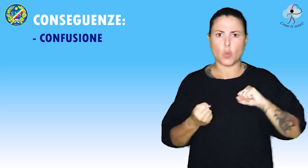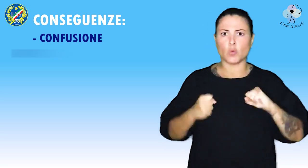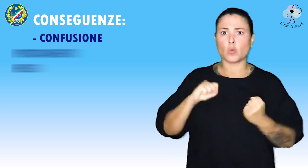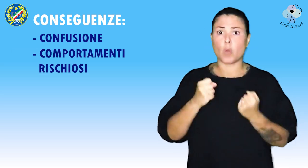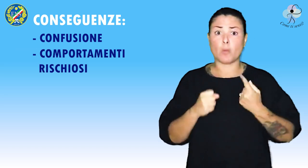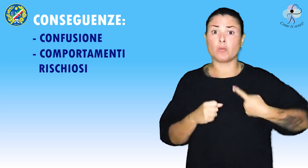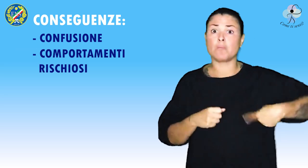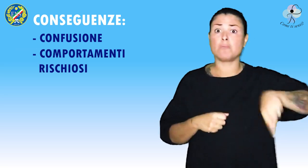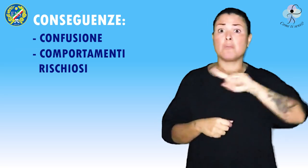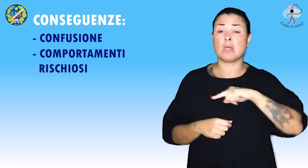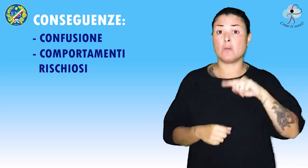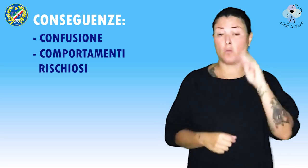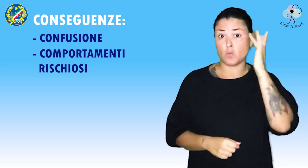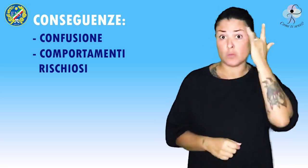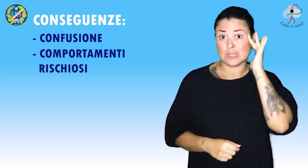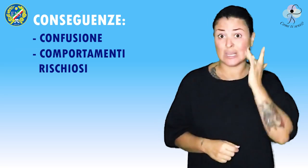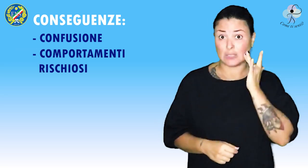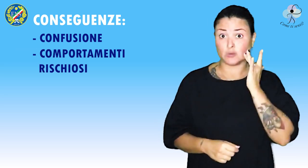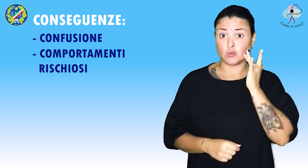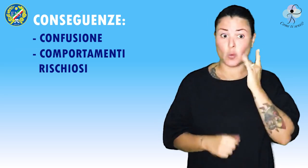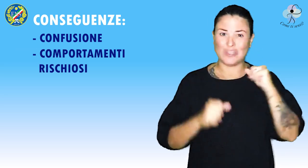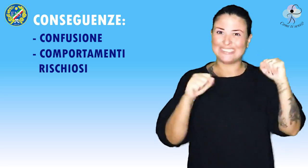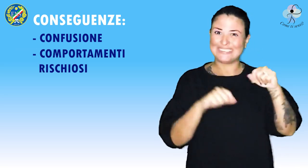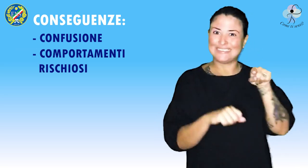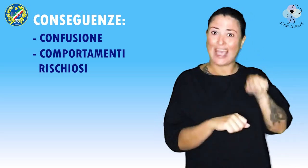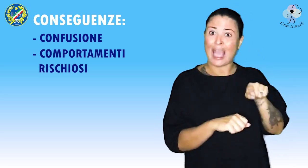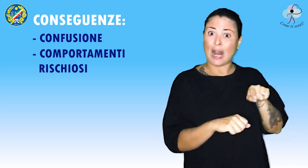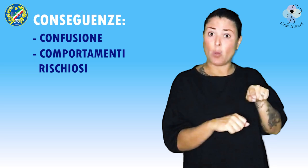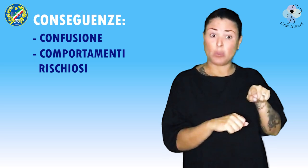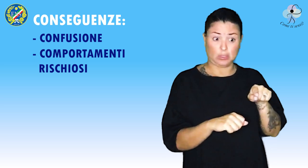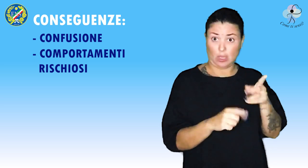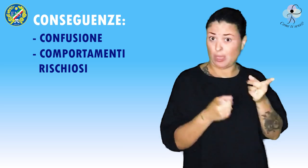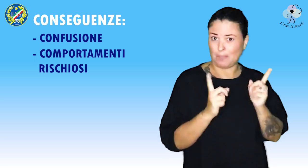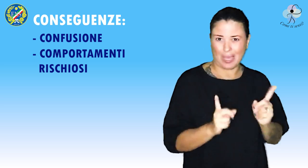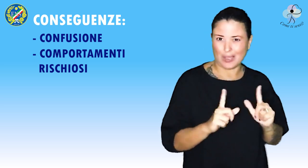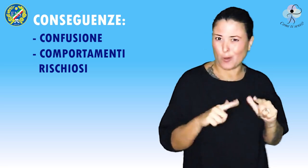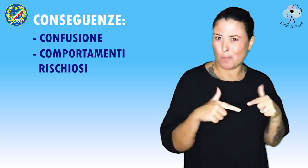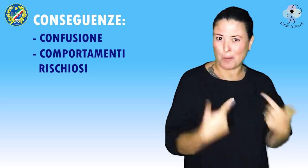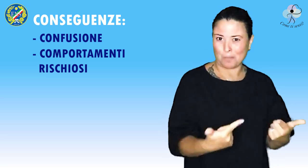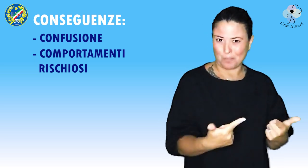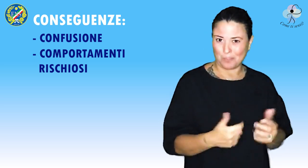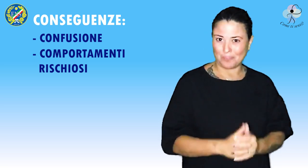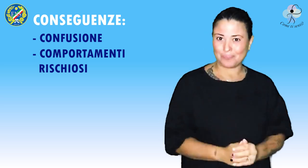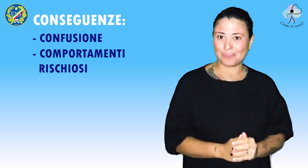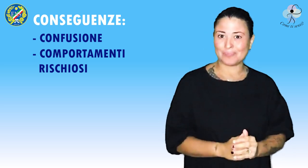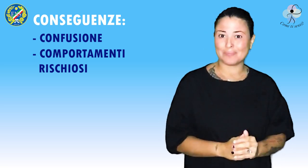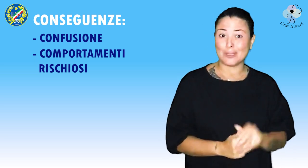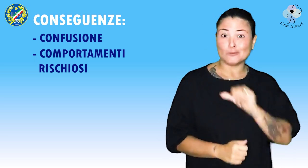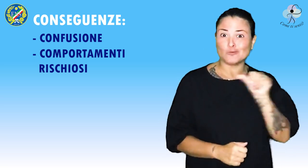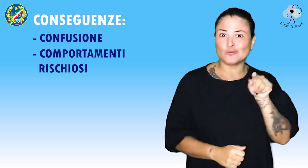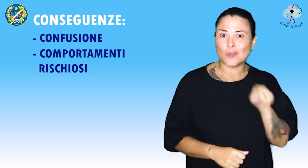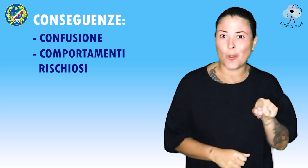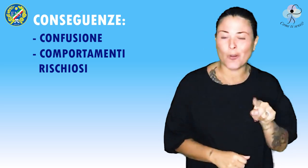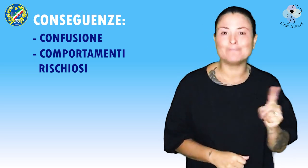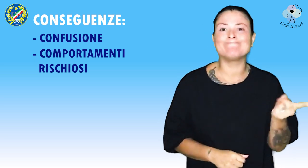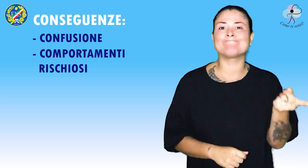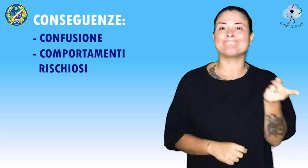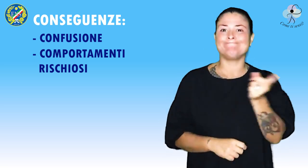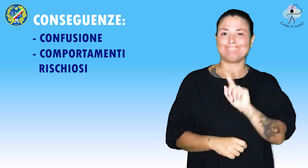[Essa] può ingenerare confusione